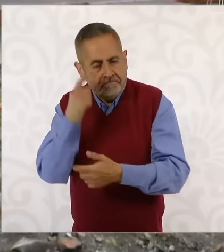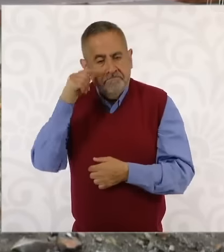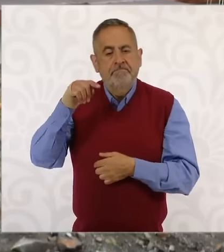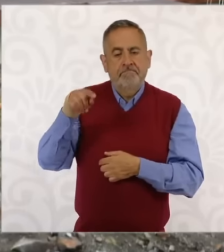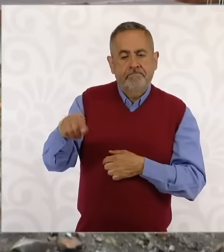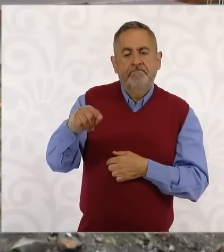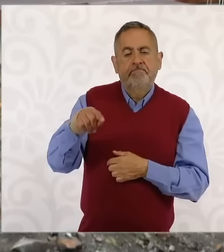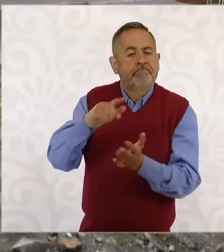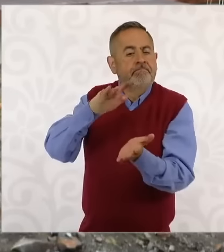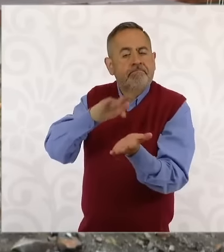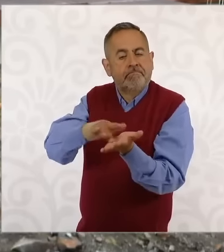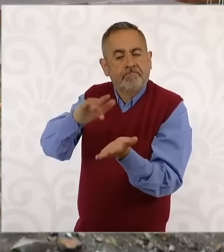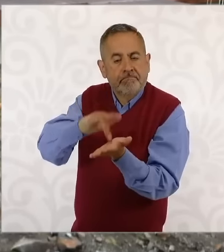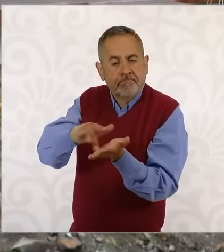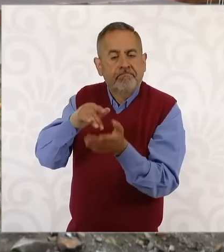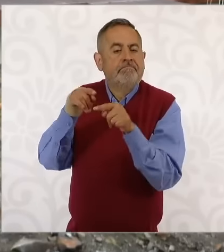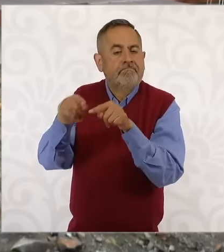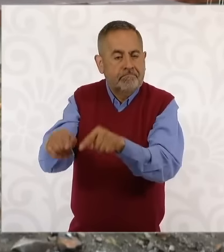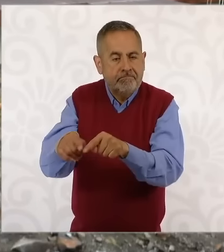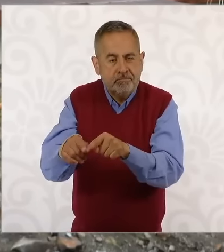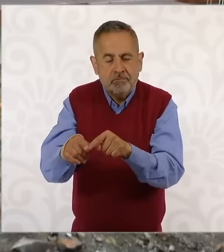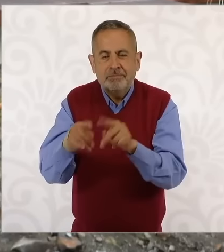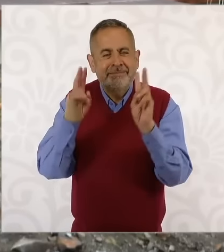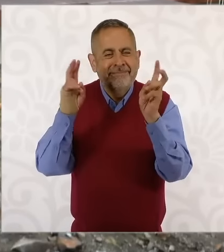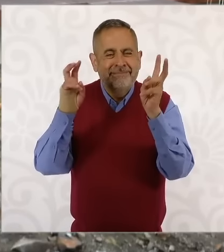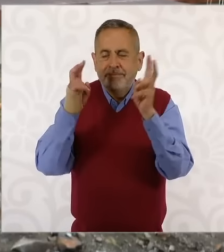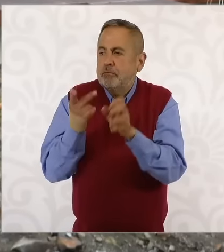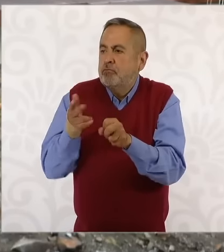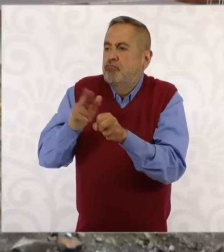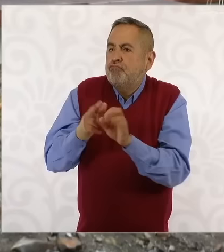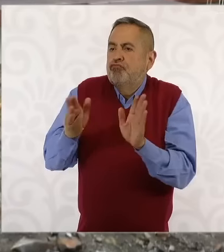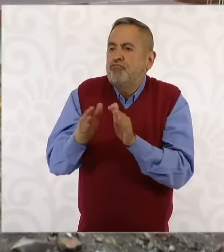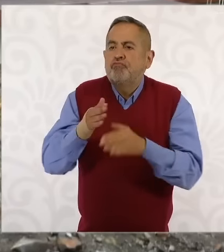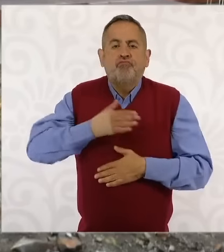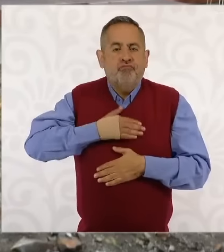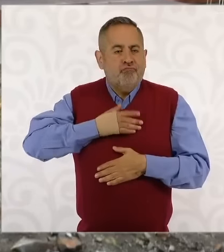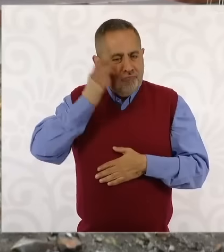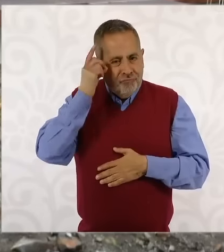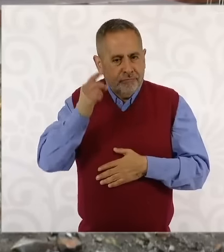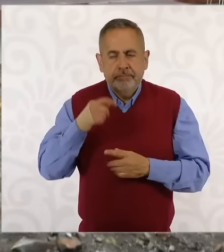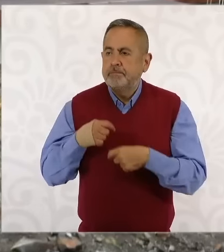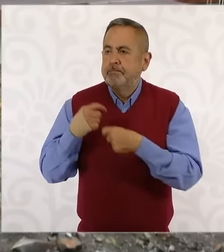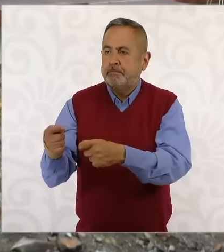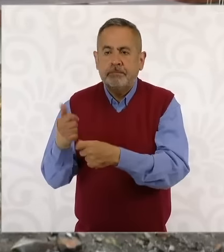apoyo a través del programa de la clínica es nuestra de 500,000 pesos, que será adicional